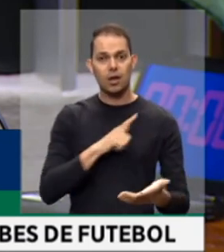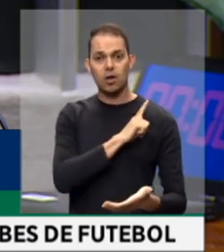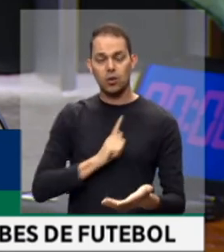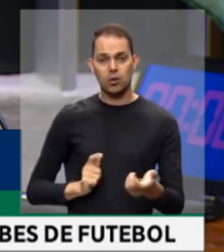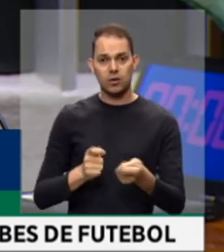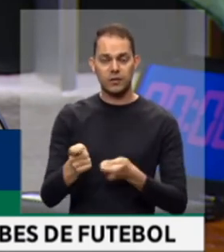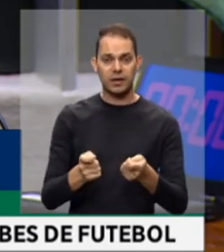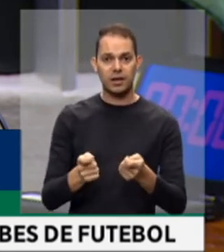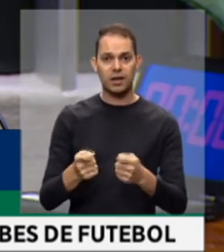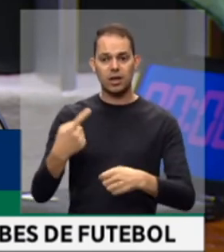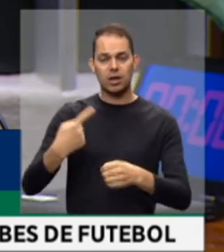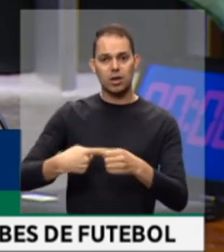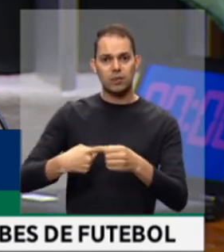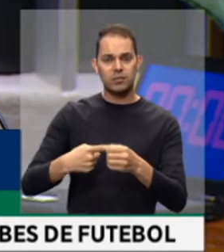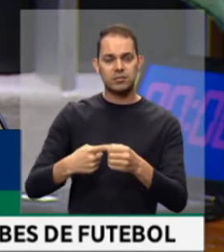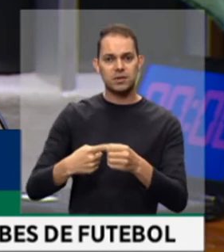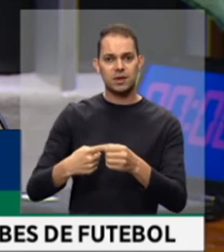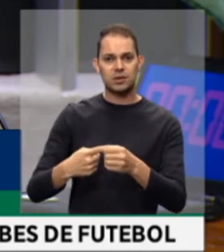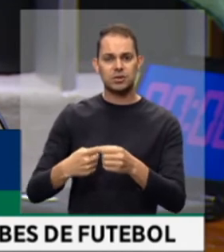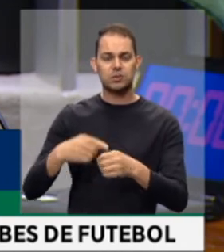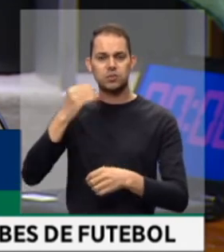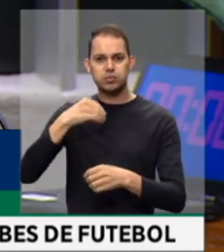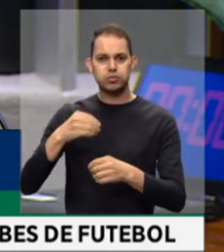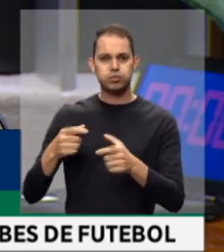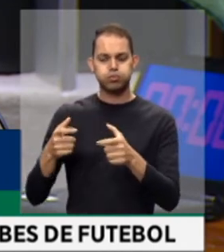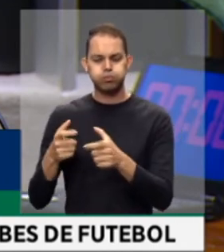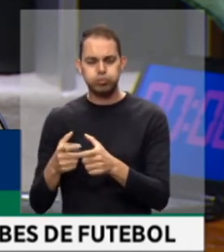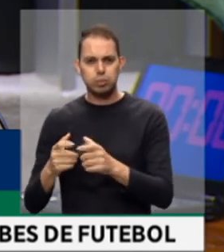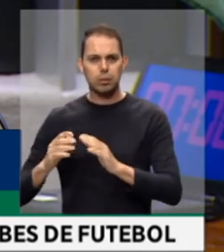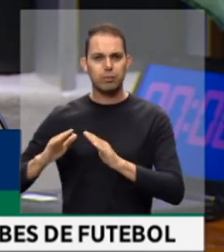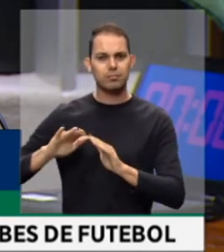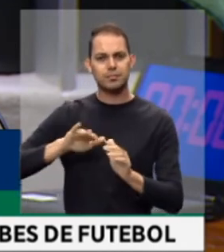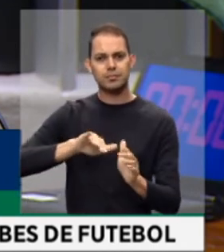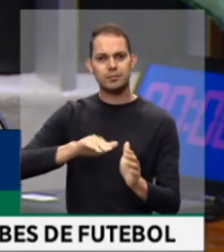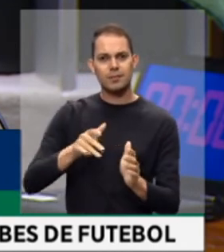DIREITO A TODOS OS BRASILEIROS E BRASILEIRAS. ENTÃO, VOU GOVERNAR UMA CIDADE PERIFÉ